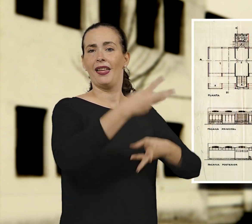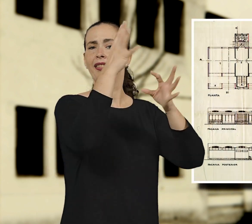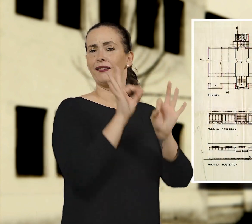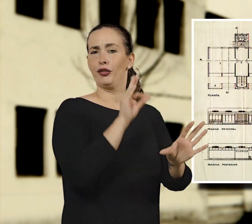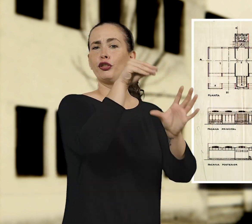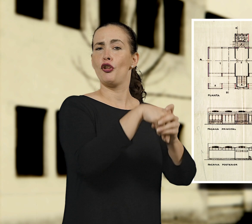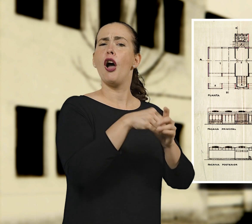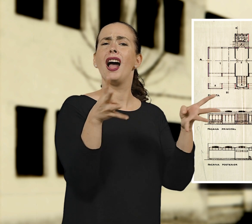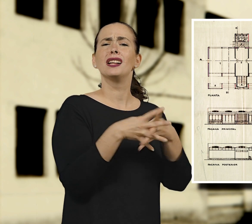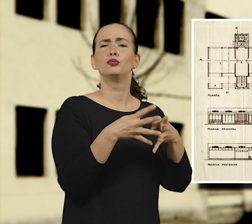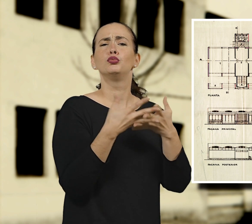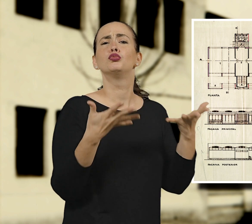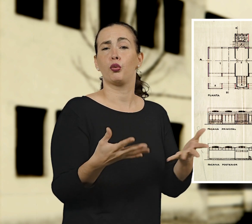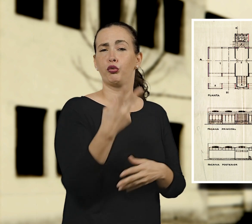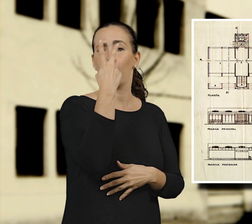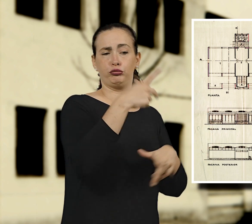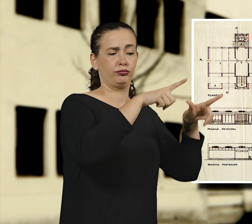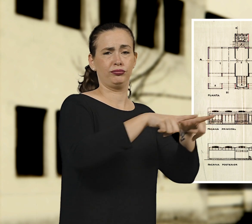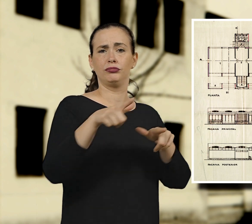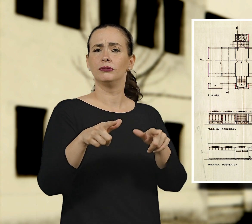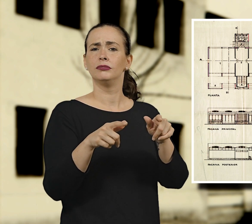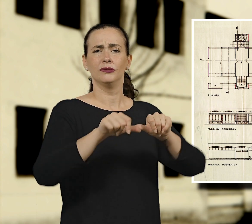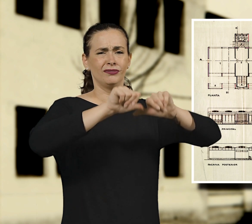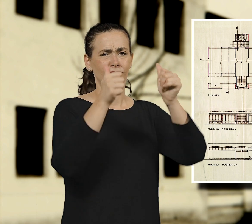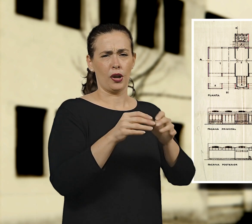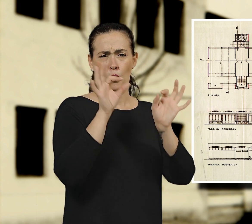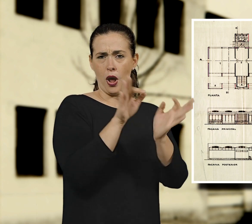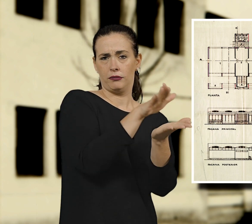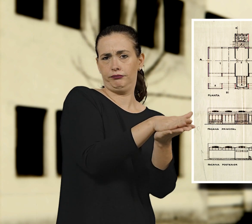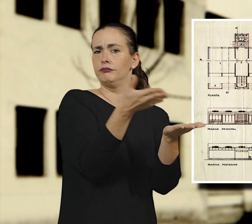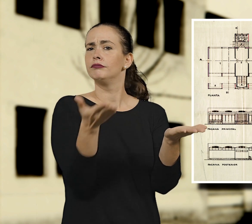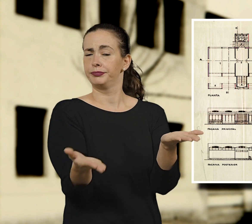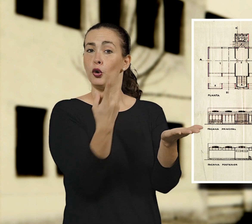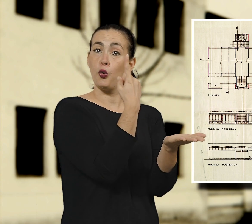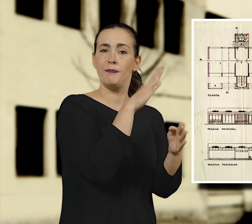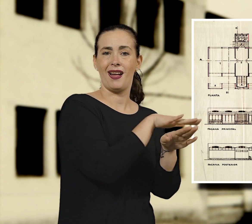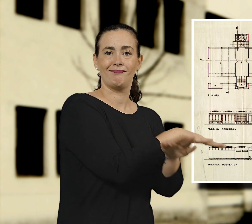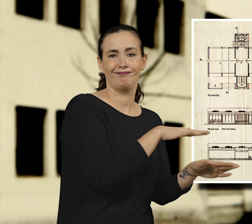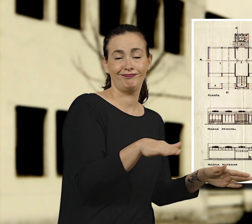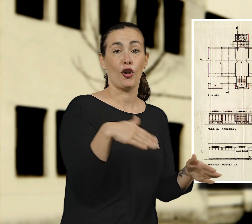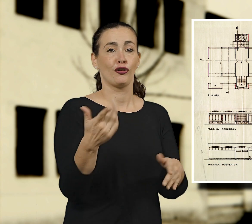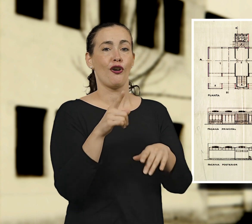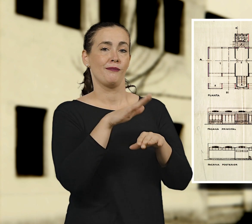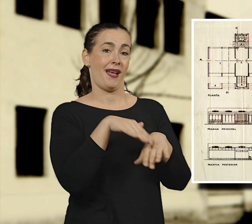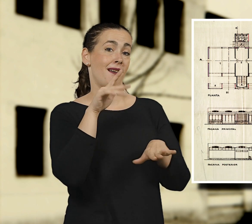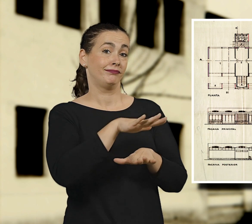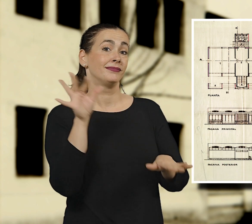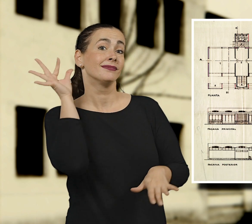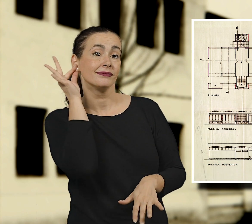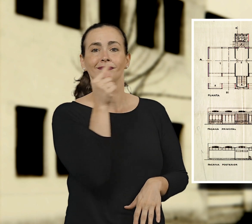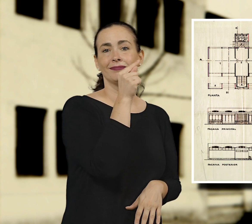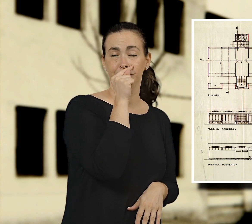L’edifici s’estructurava en dues aules simètriques —una per a nois i l’altra per a noies—